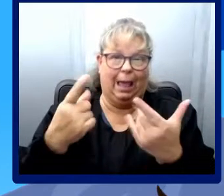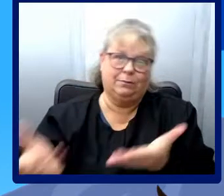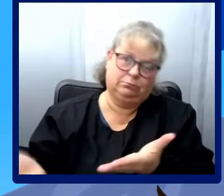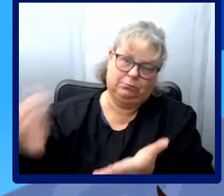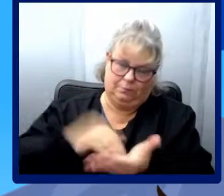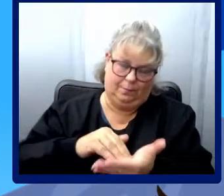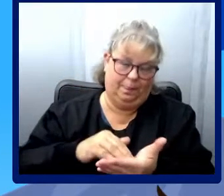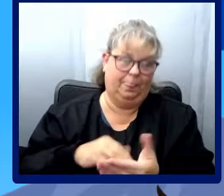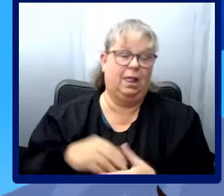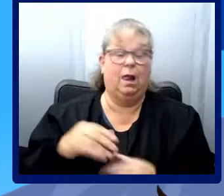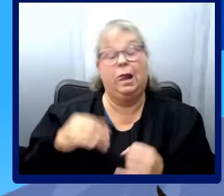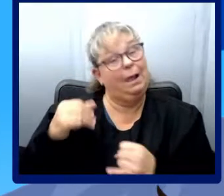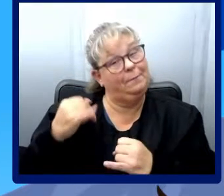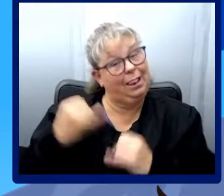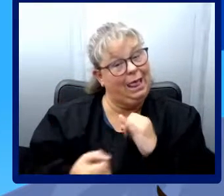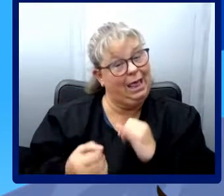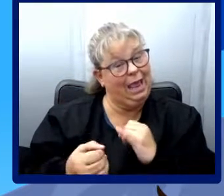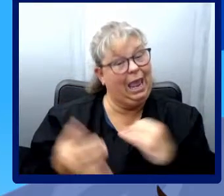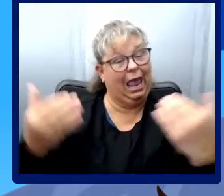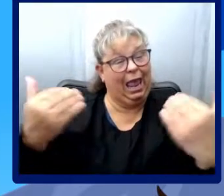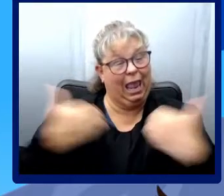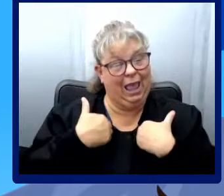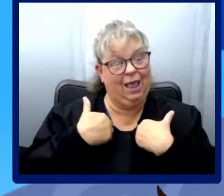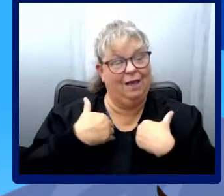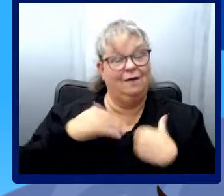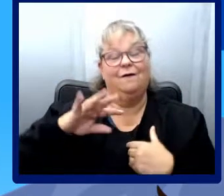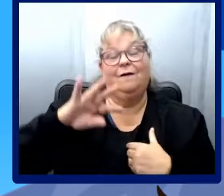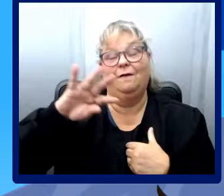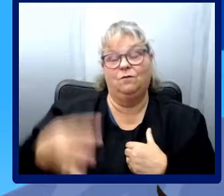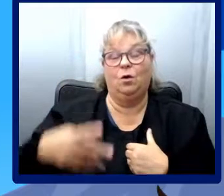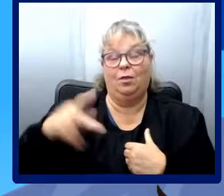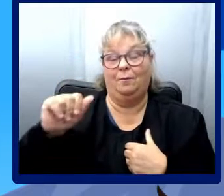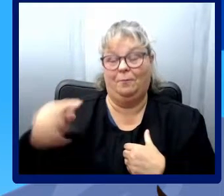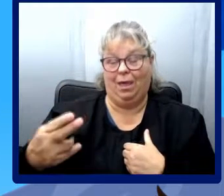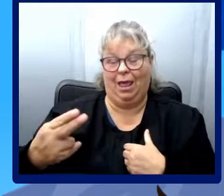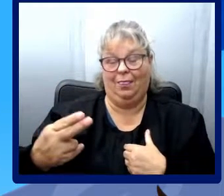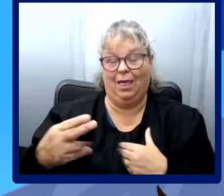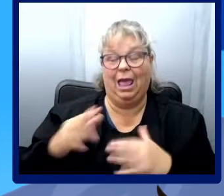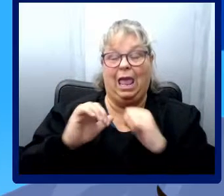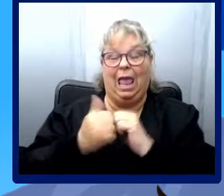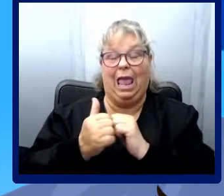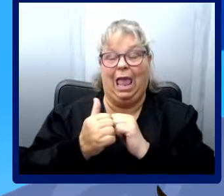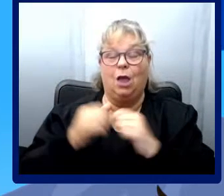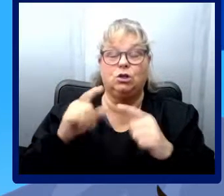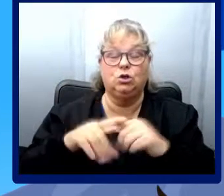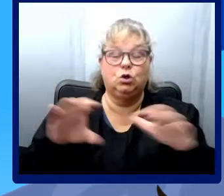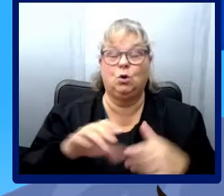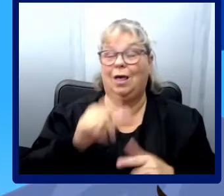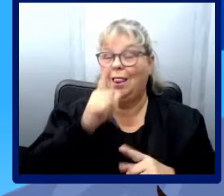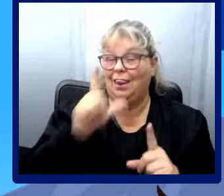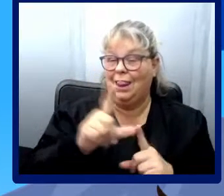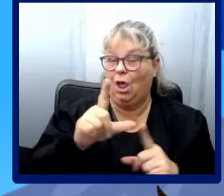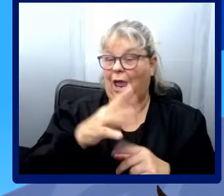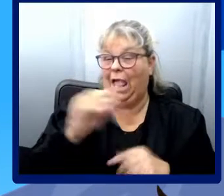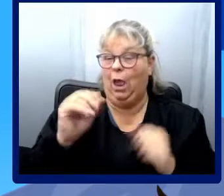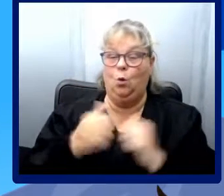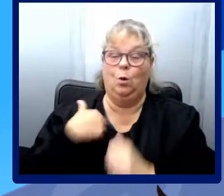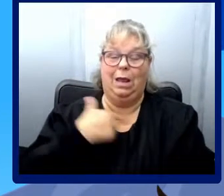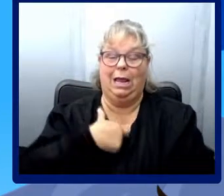Y finalmente, existen rutas de fallos en los flujos. Es una forma de manejar los errores y veremos cómo podemos utilizar eso